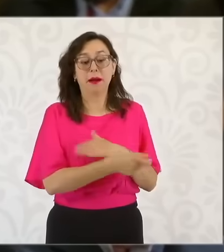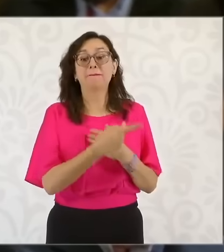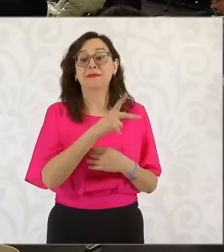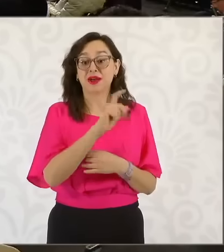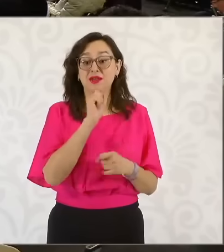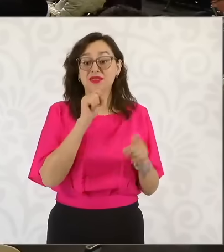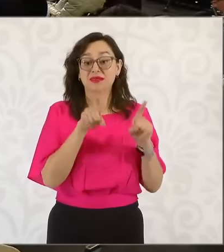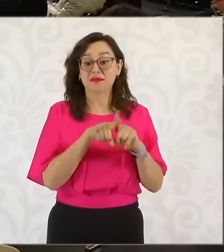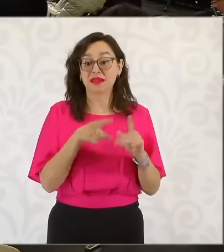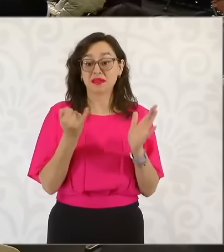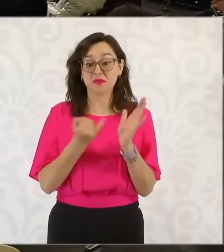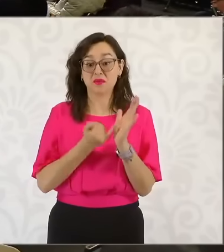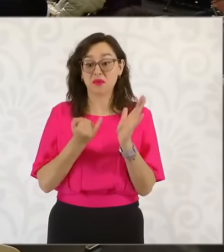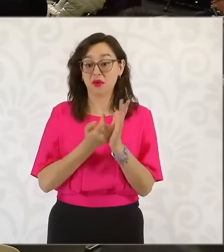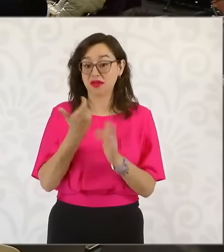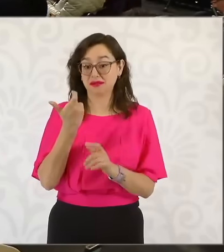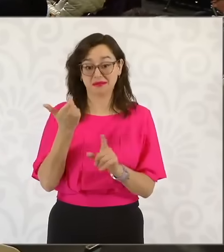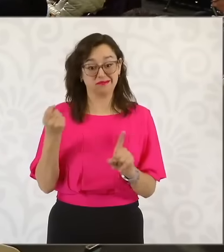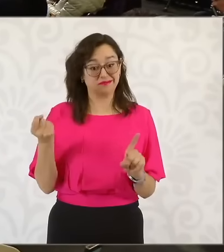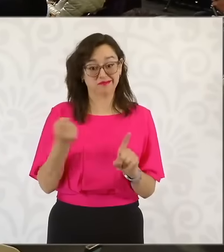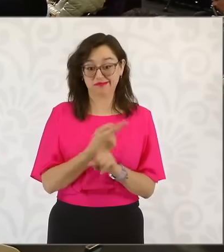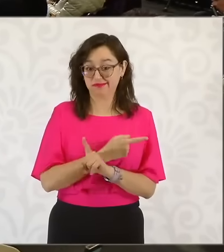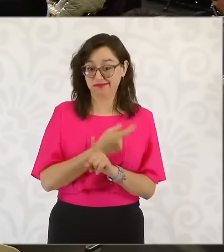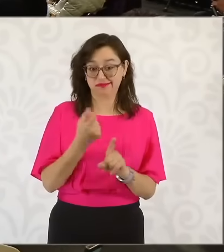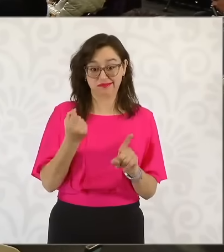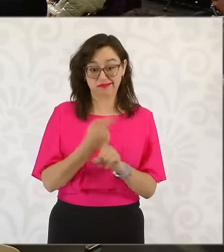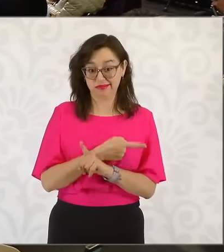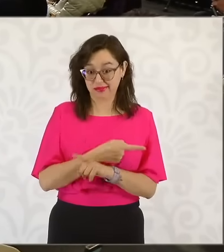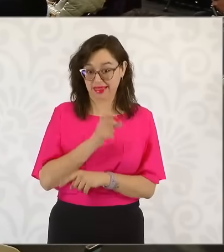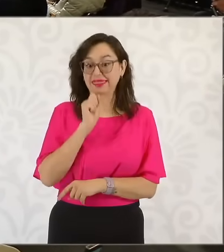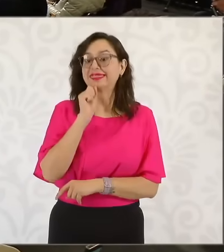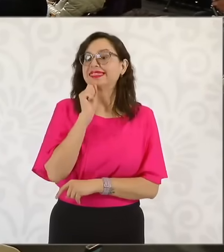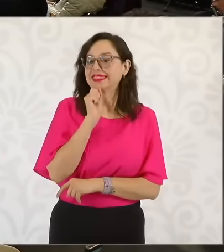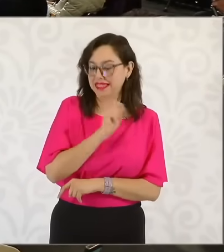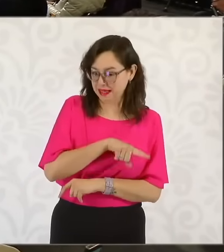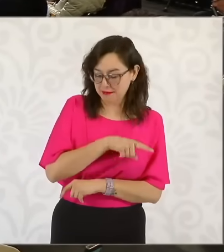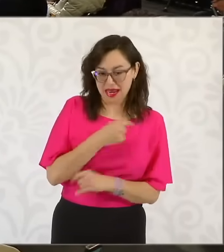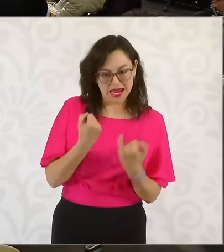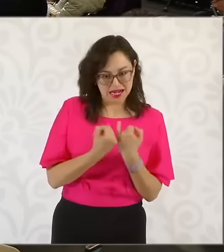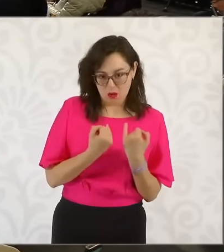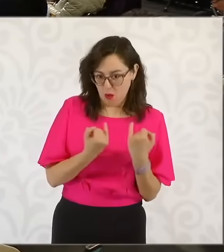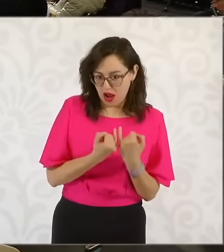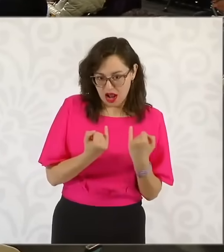quien no quiere evadir de quien no quiere pagar impuestos de quien evade impuestos y de quien